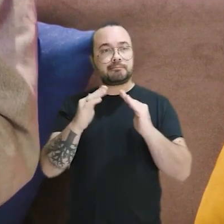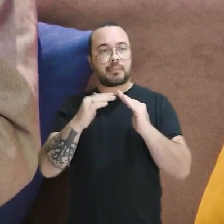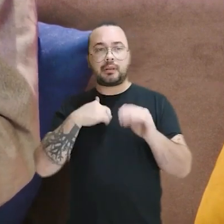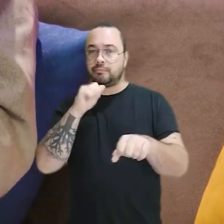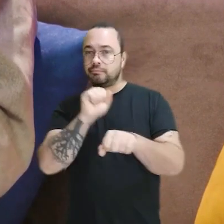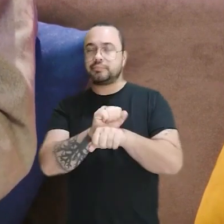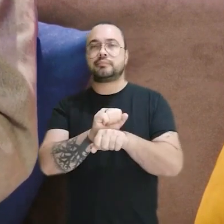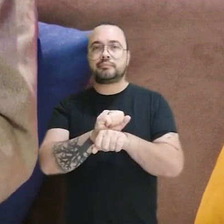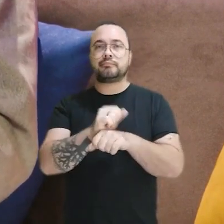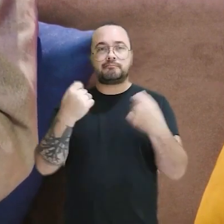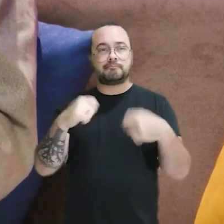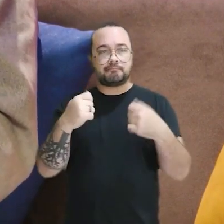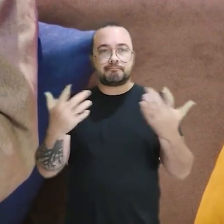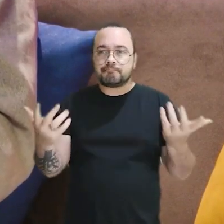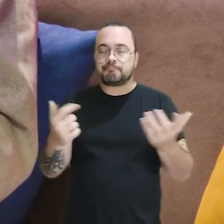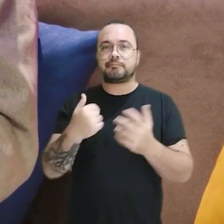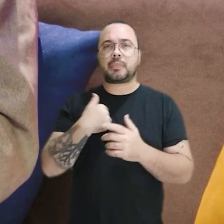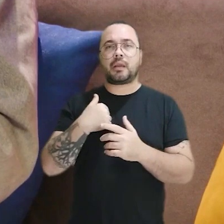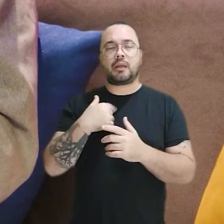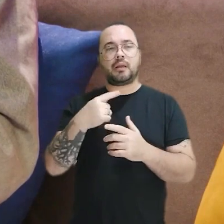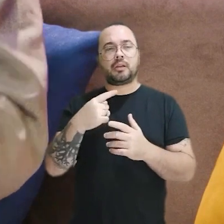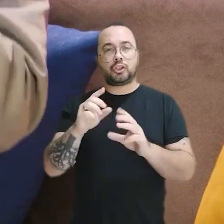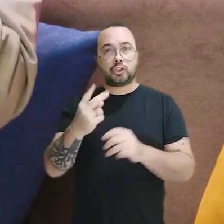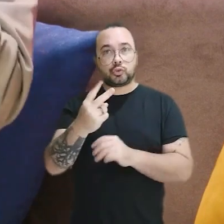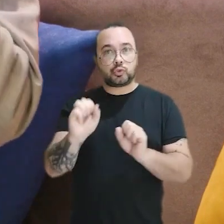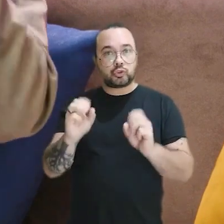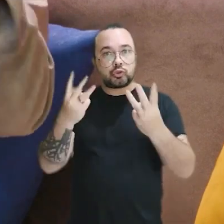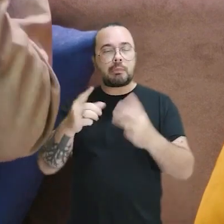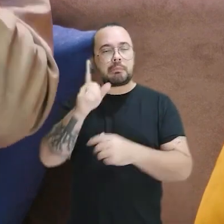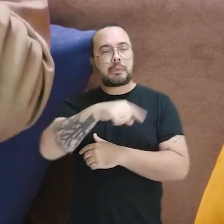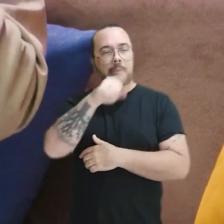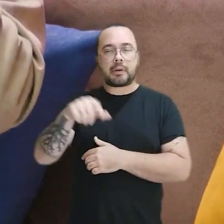tudo, eu preciso abrir..." E aí, eu cancelei os dois shows da próxima, do... Do resto da viagem e voltei pra casa